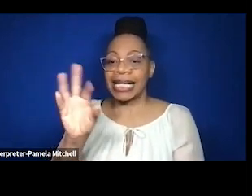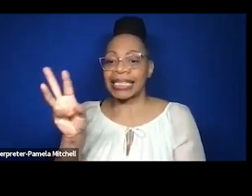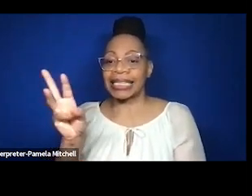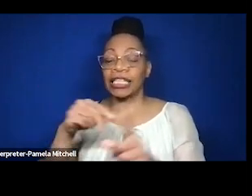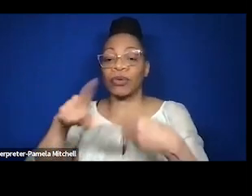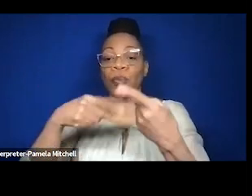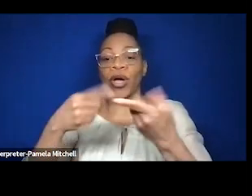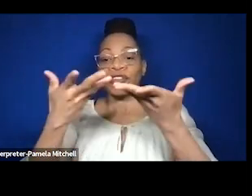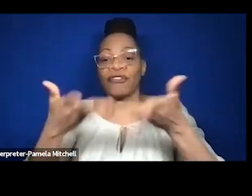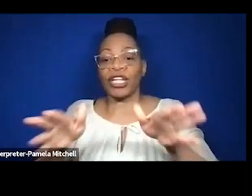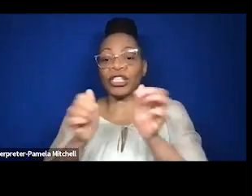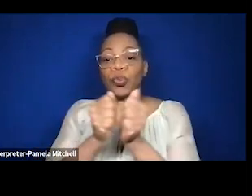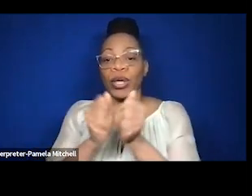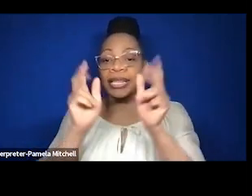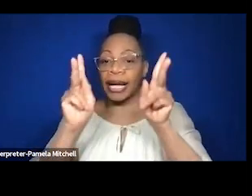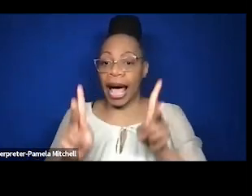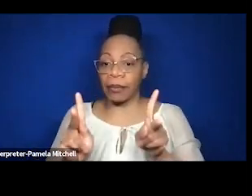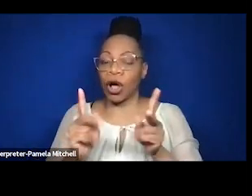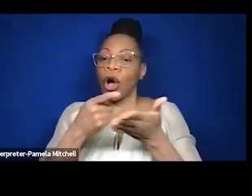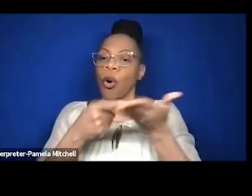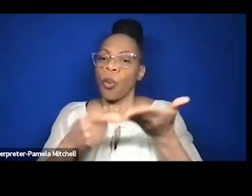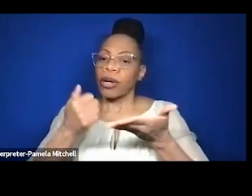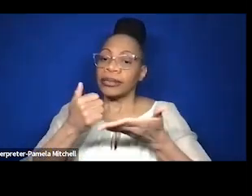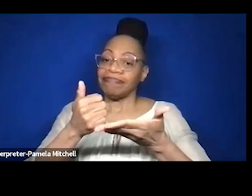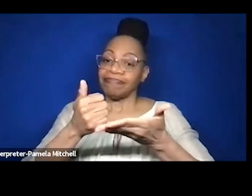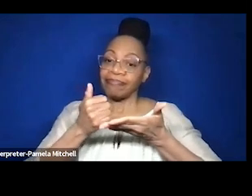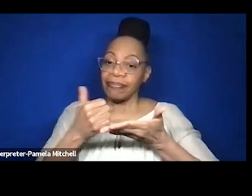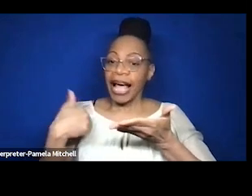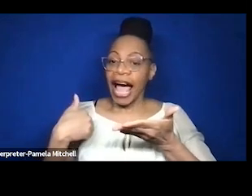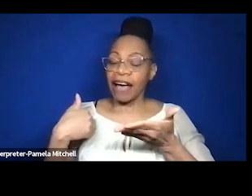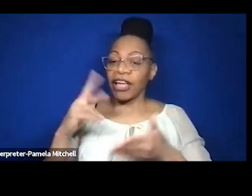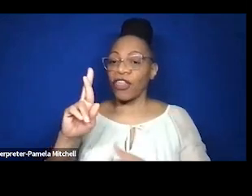Y lo que realmente es muy útil acerca de tener este ID de representante es que ayuda a agilizar